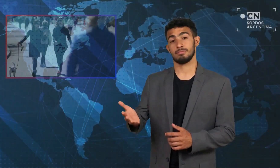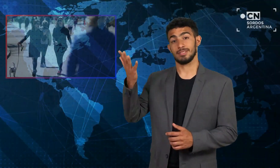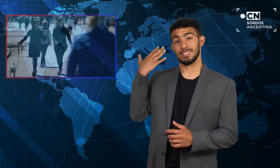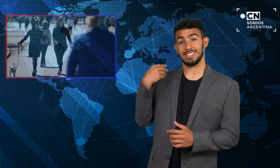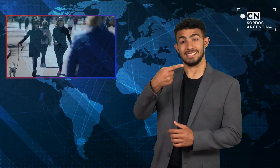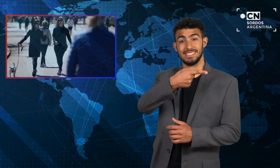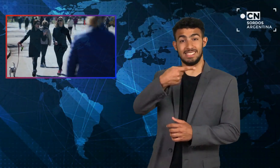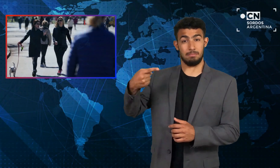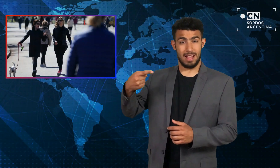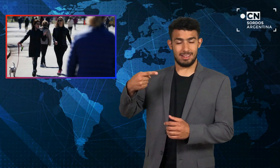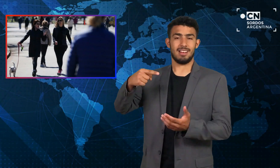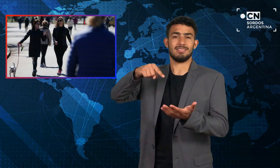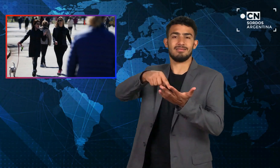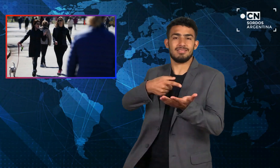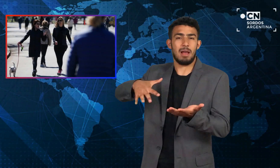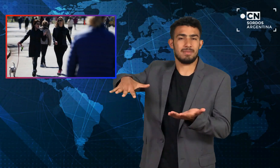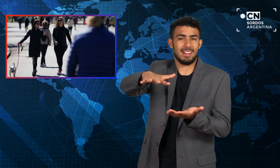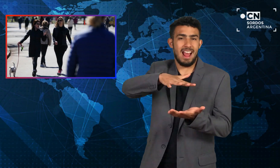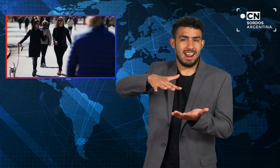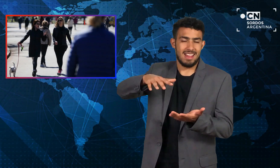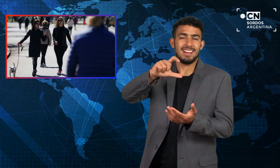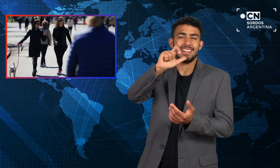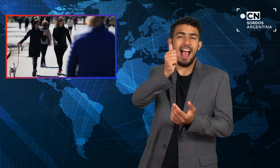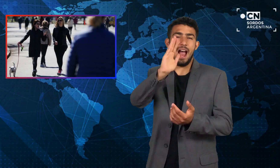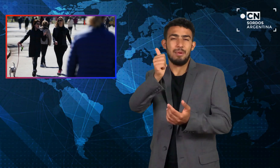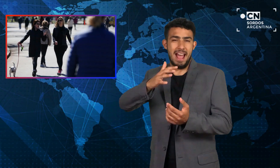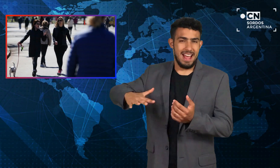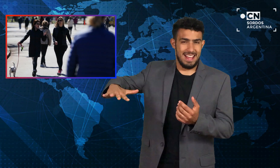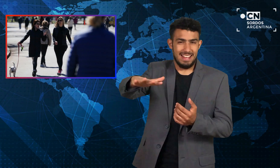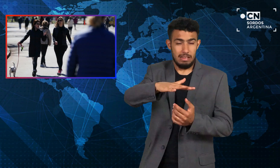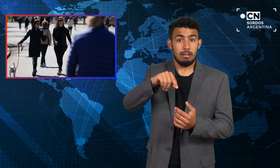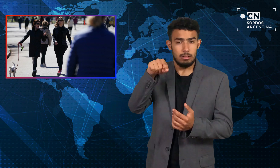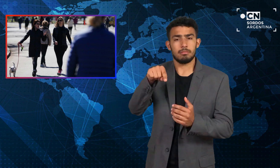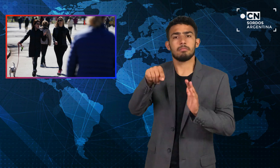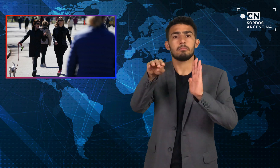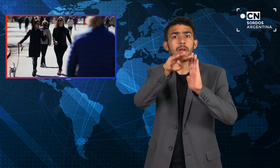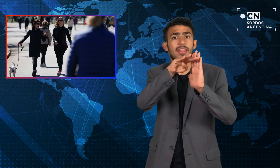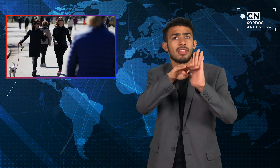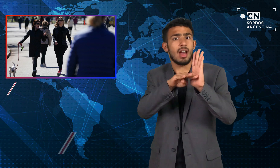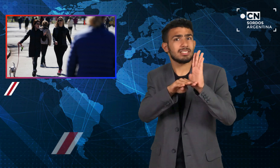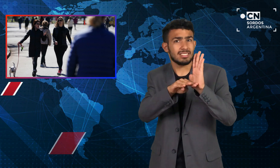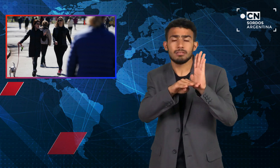Desde la semana pasada, dejó de ser obligatorio el uso